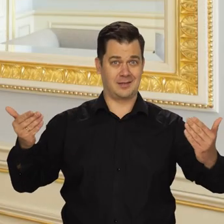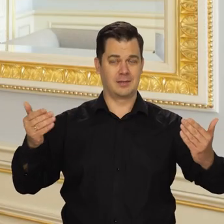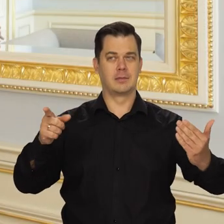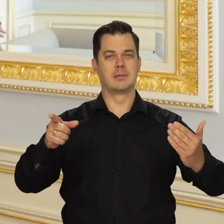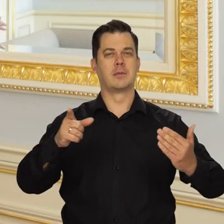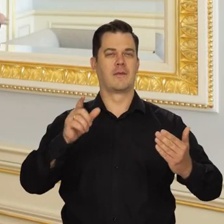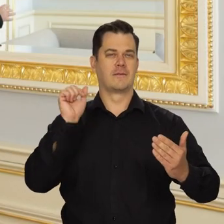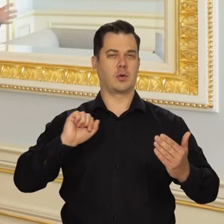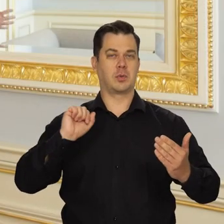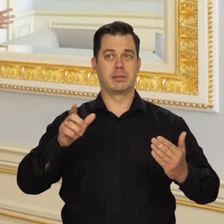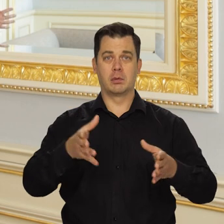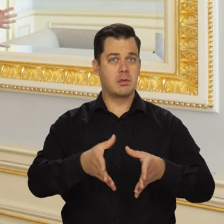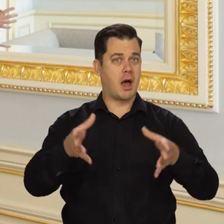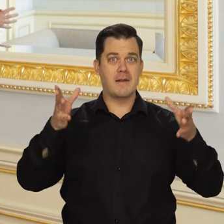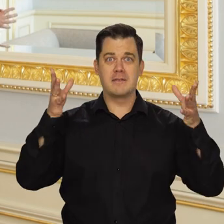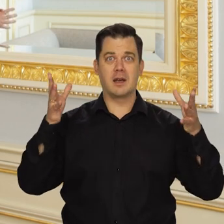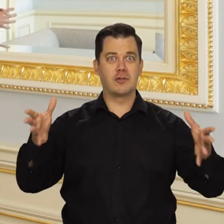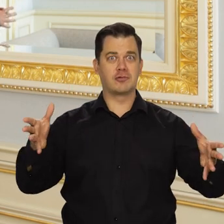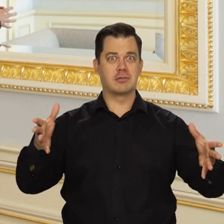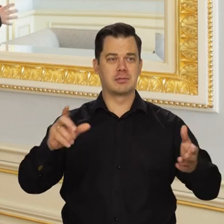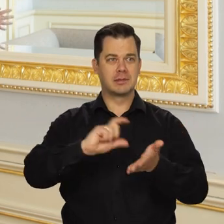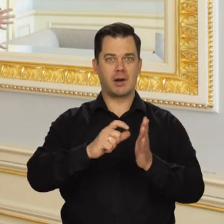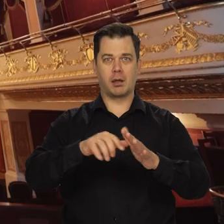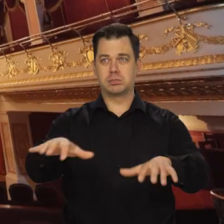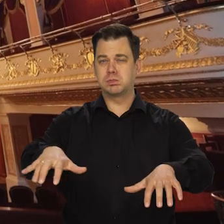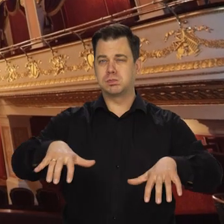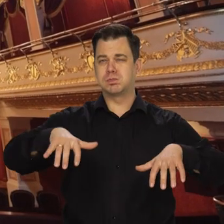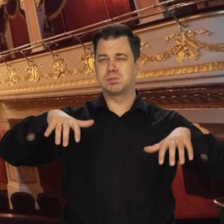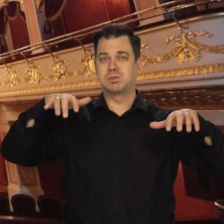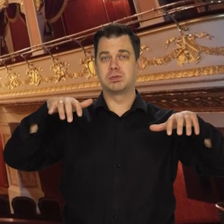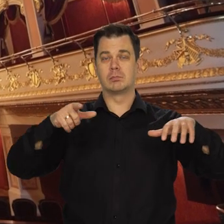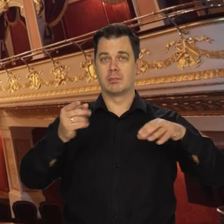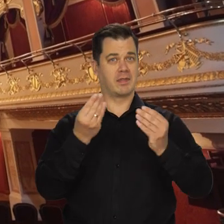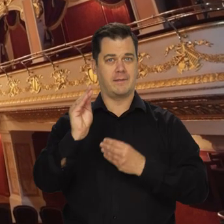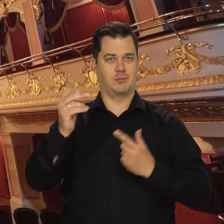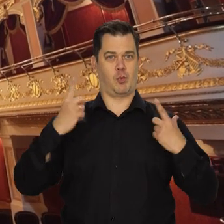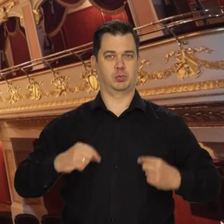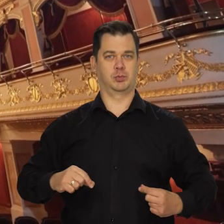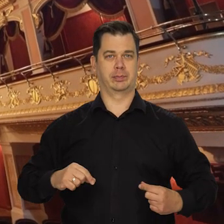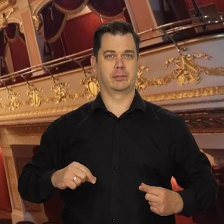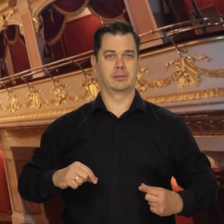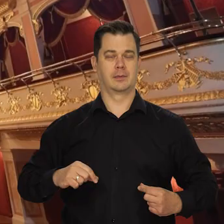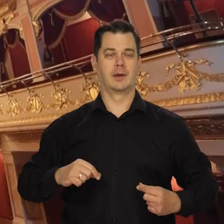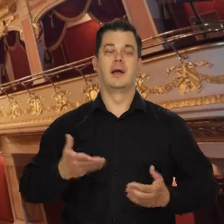Teatr Miejski Wrocławia był największą salą koncertową, najbardziej pojemną.